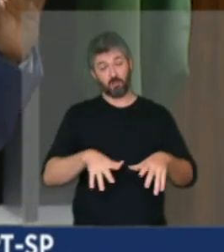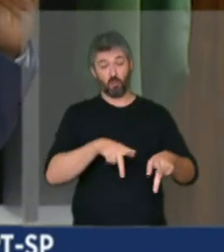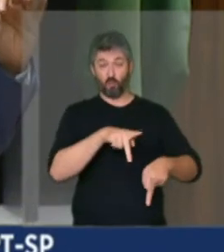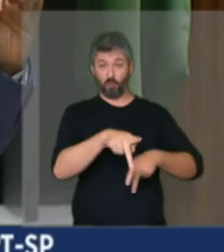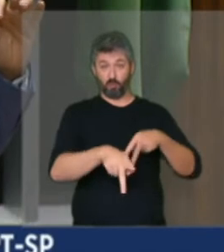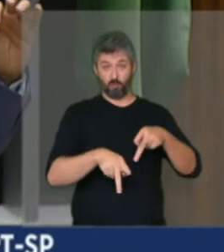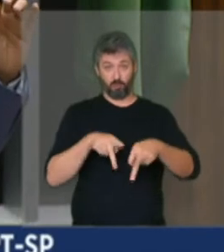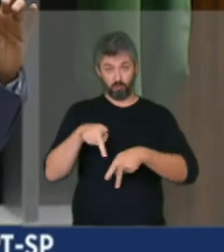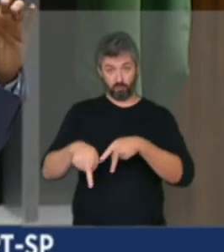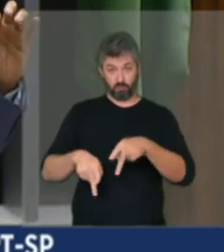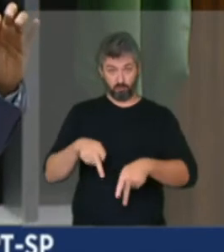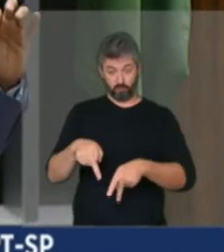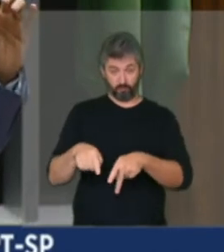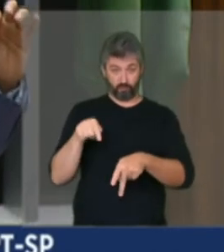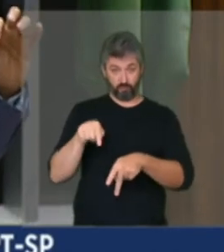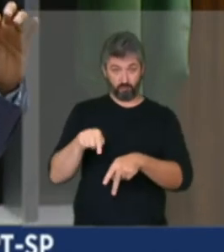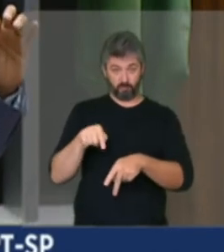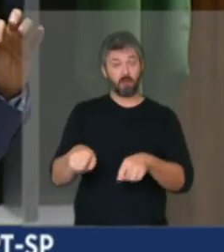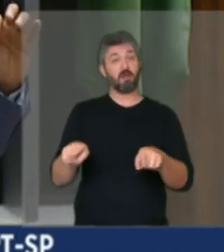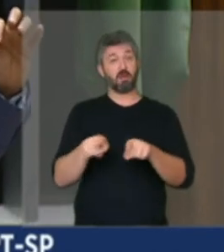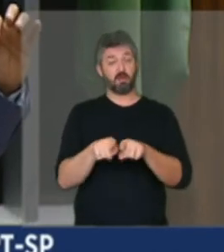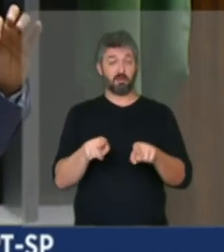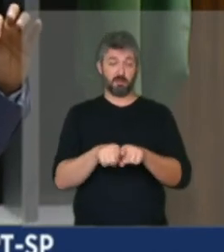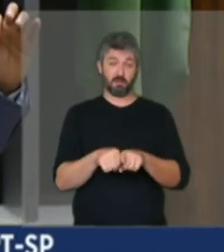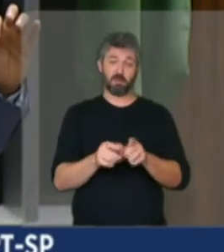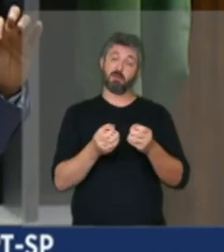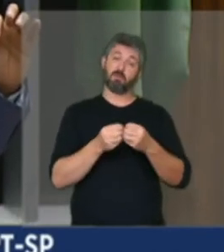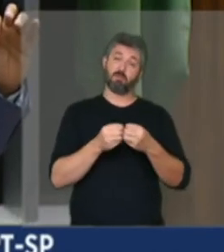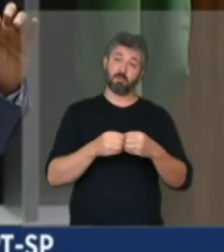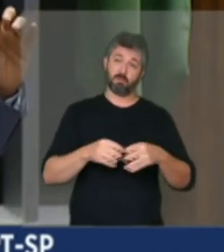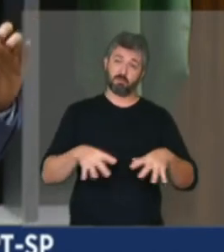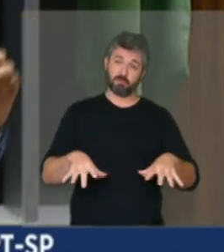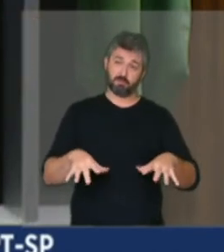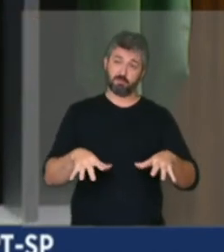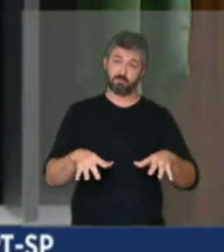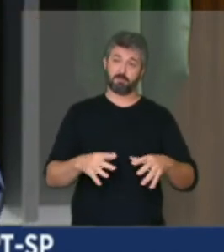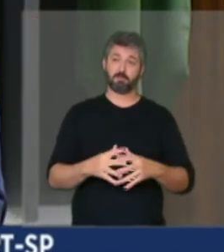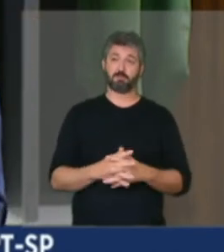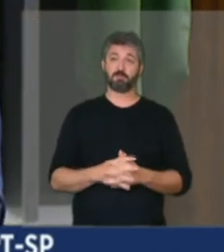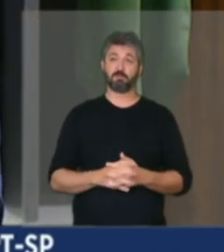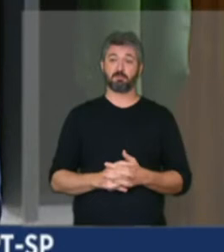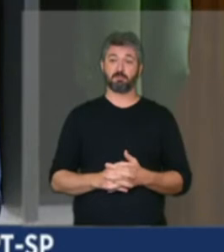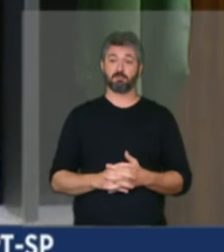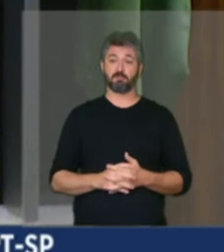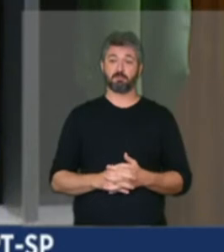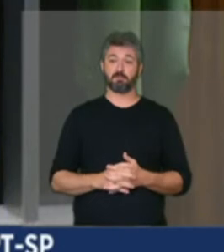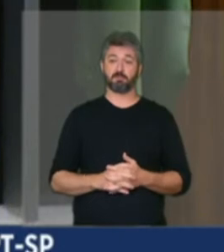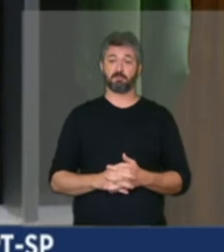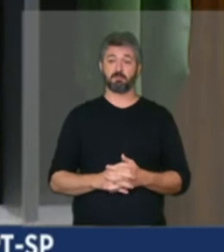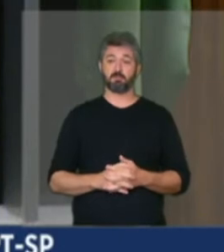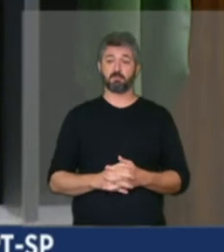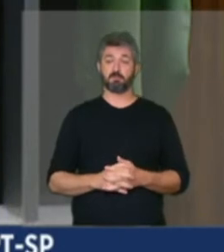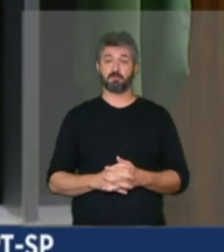PREJUDICAR A POPULAÇÃO E PRENG AR TAMBÉM-- [INTERRUPÇÃO DO ÁUDIO]. [SOA A CAMPAINHA] VAI PREJUDICAR TAMBÉM OS EMPRESÁ RIOS.. A POPULAÇÃO E OS